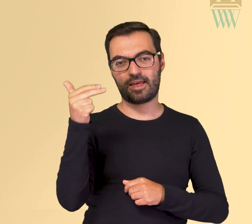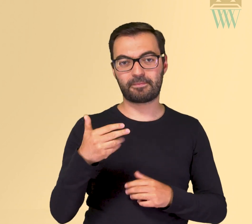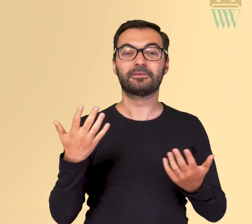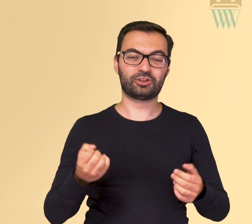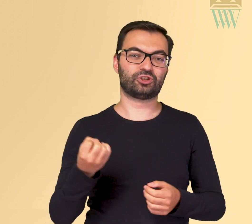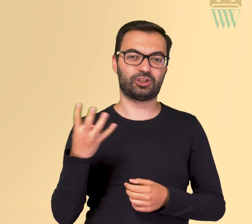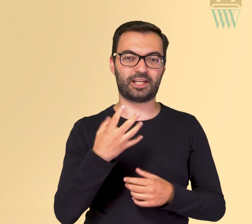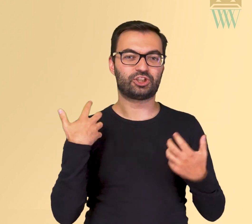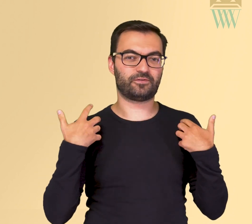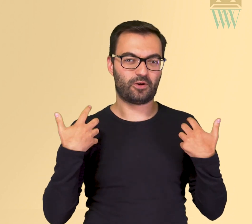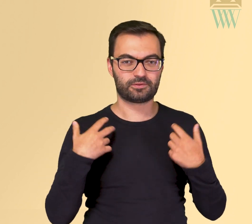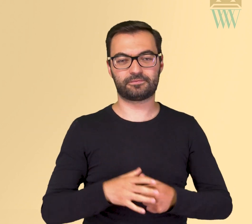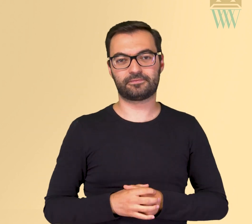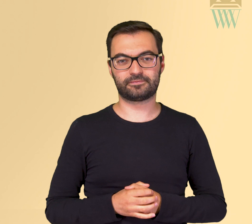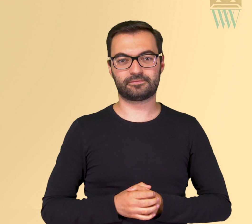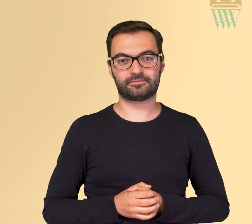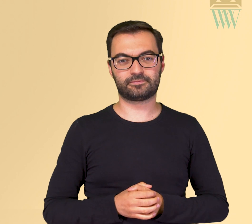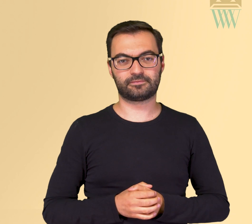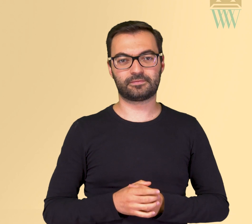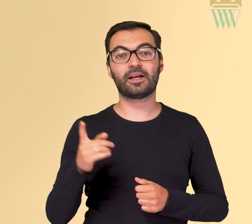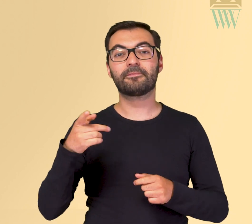których tematem są cztery żywioły,